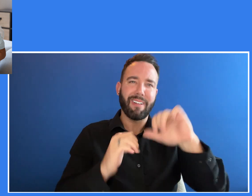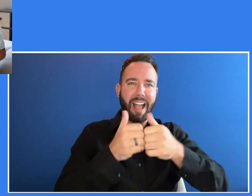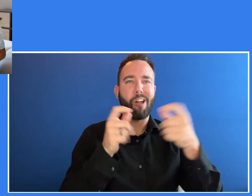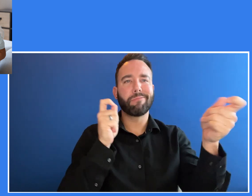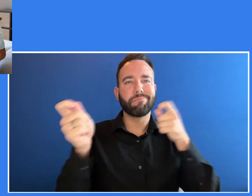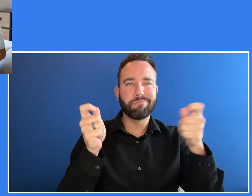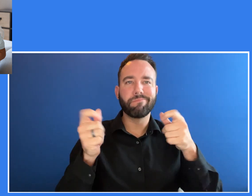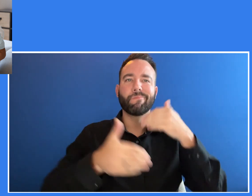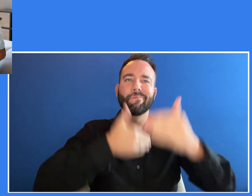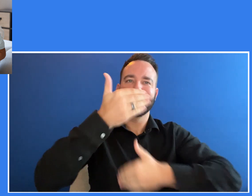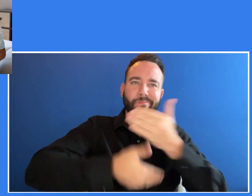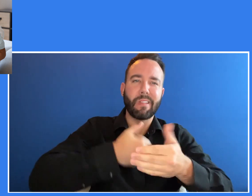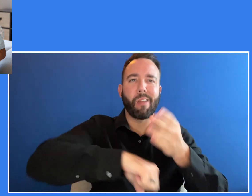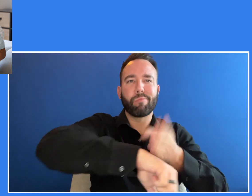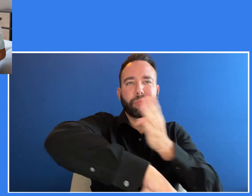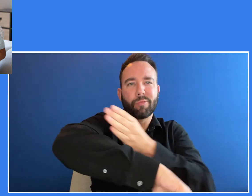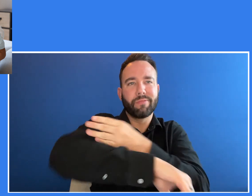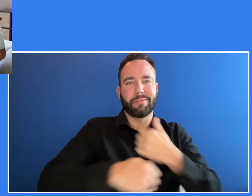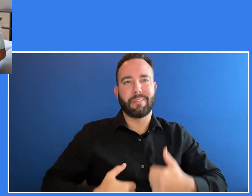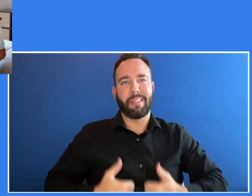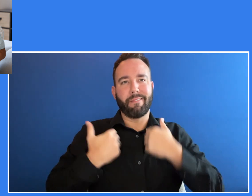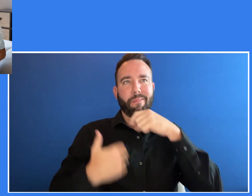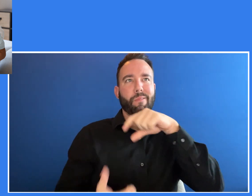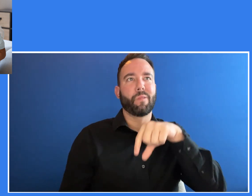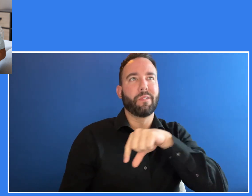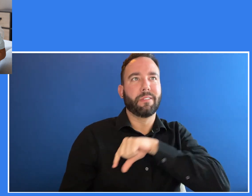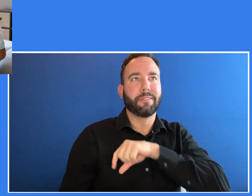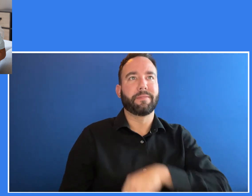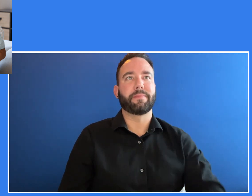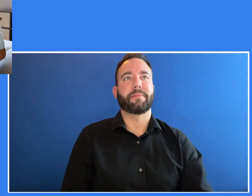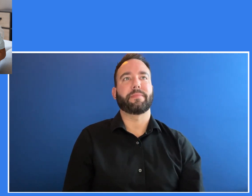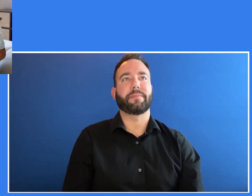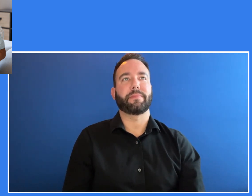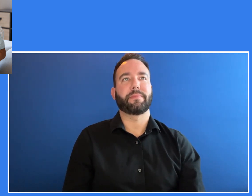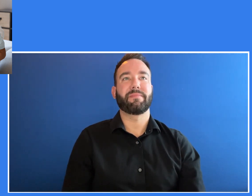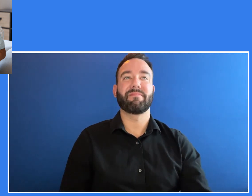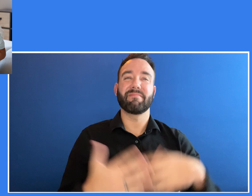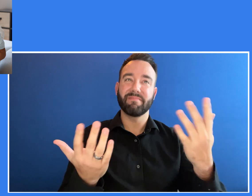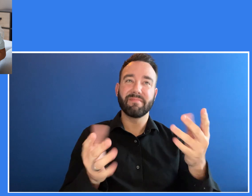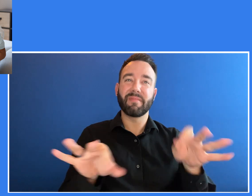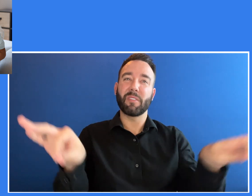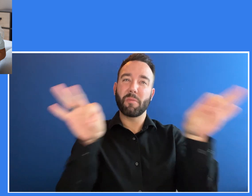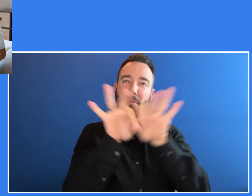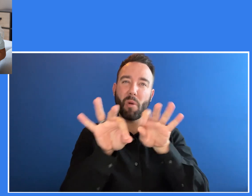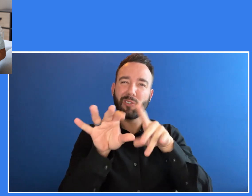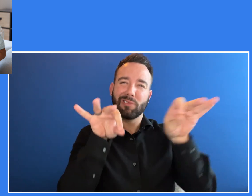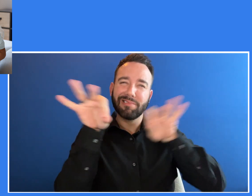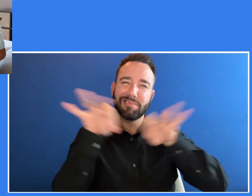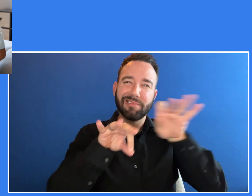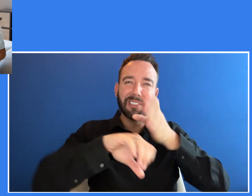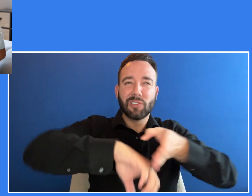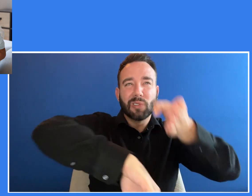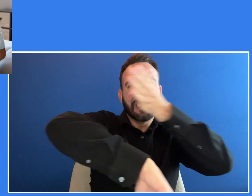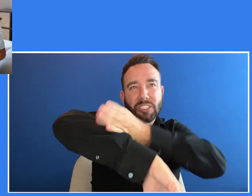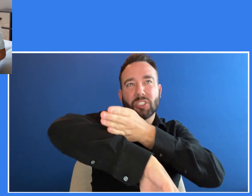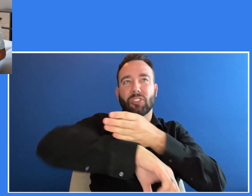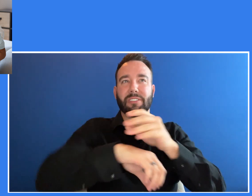acerca de los prejuicios o la desigualdad. Aumentar la realización de las pruebas de detección con DTC